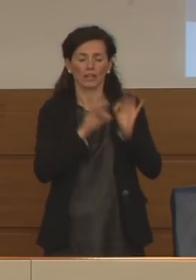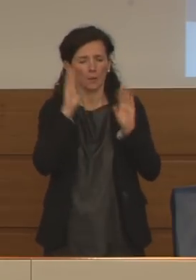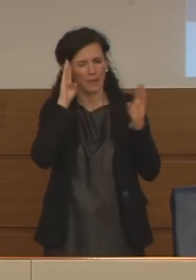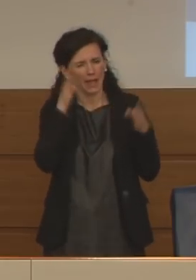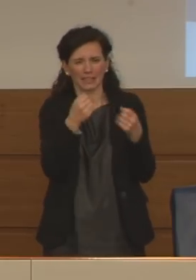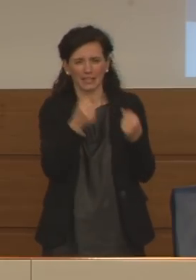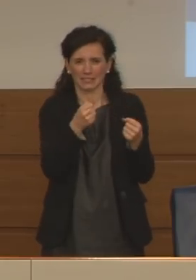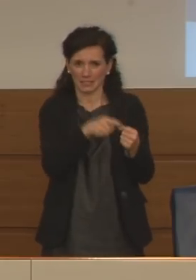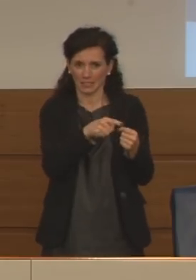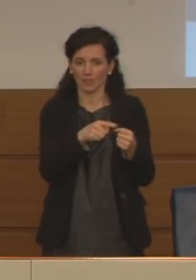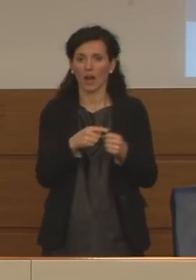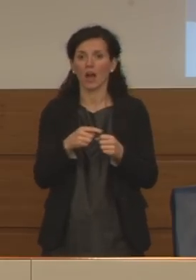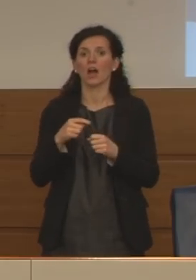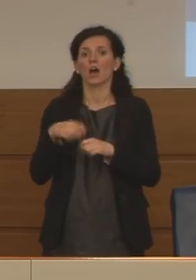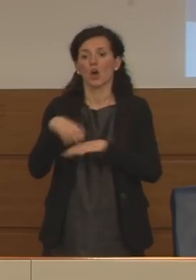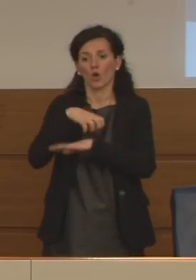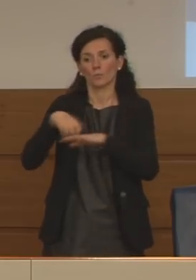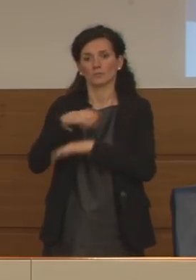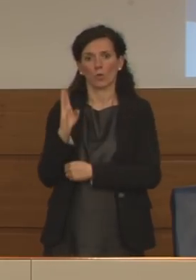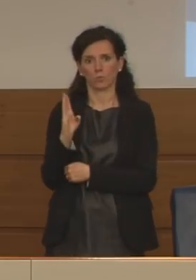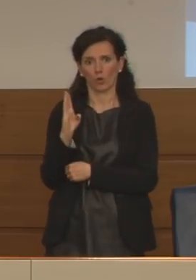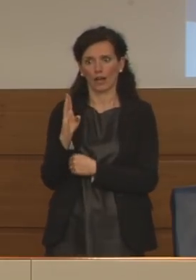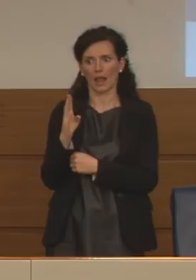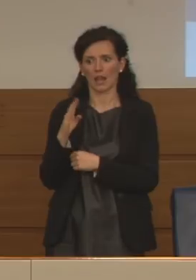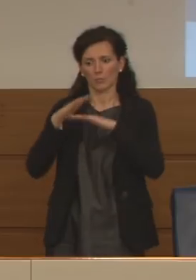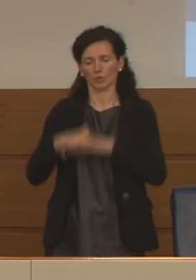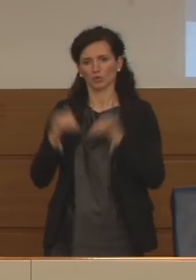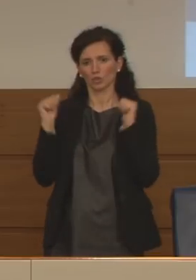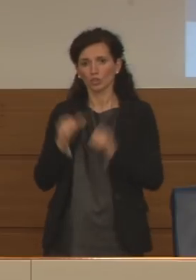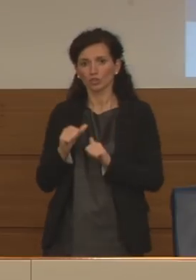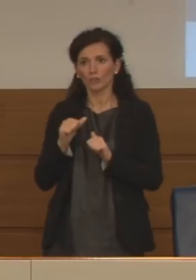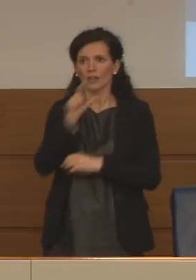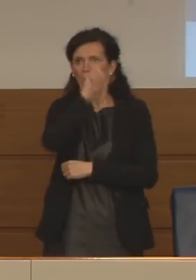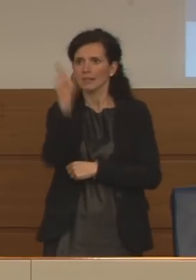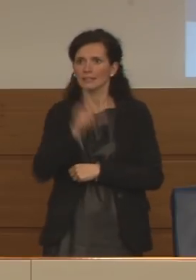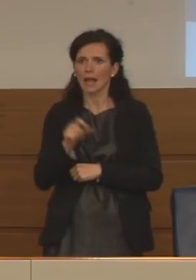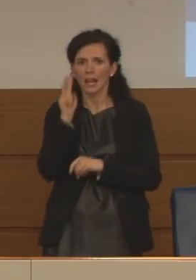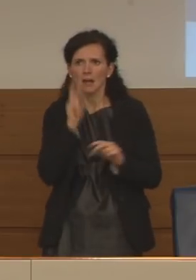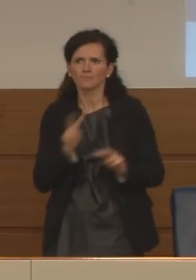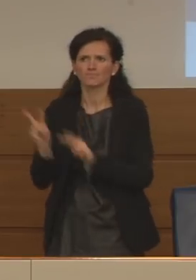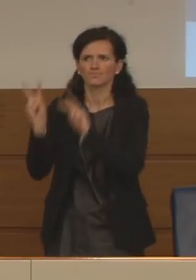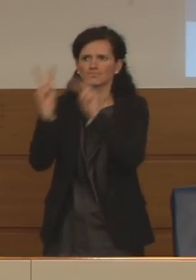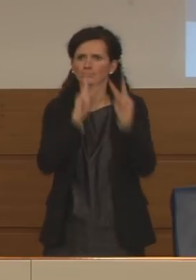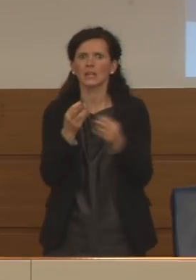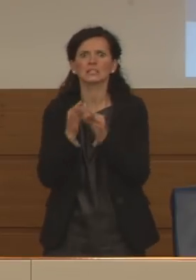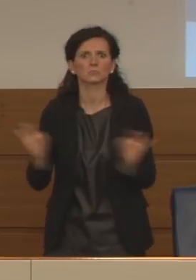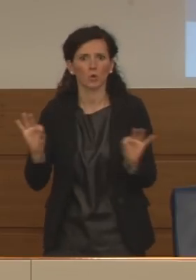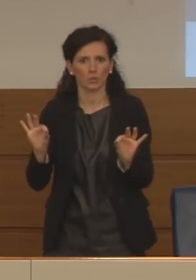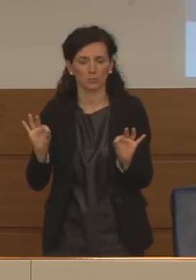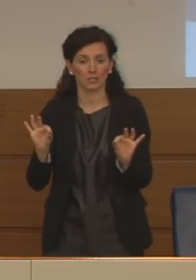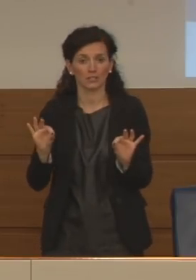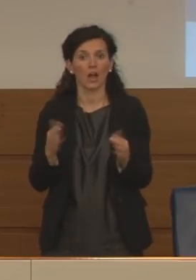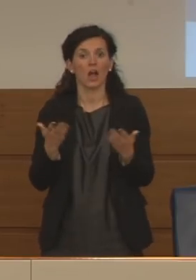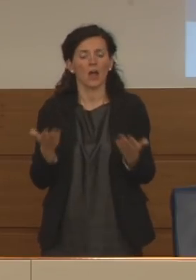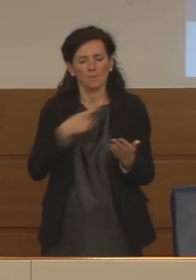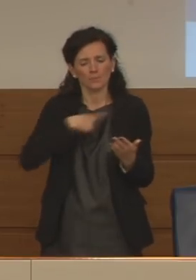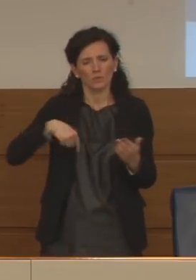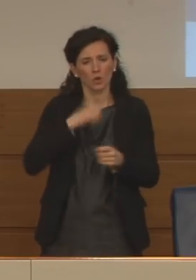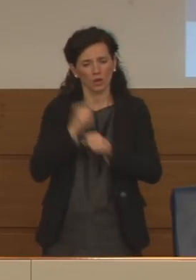con la Protezione Civile fa una distribuzione a tappeto in tutto il paese. La nostra corsa deve essere più veloce di quella del contagio del virus.